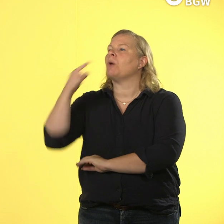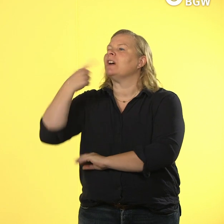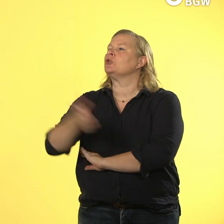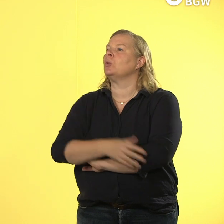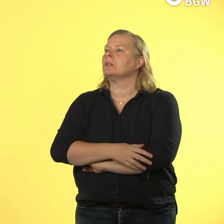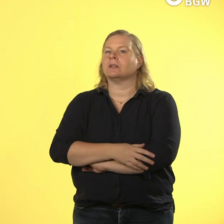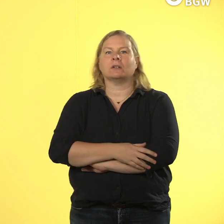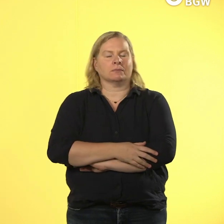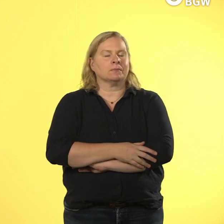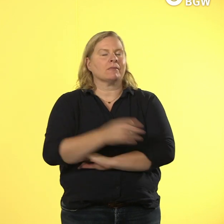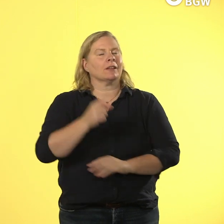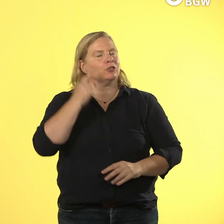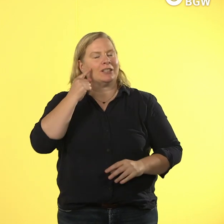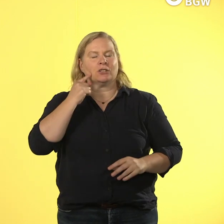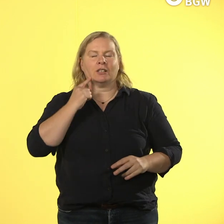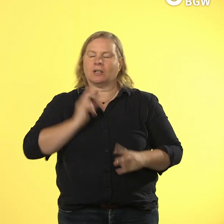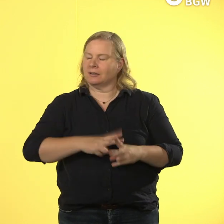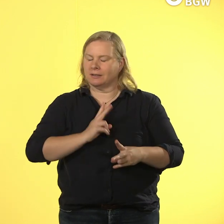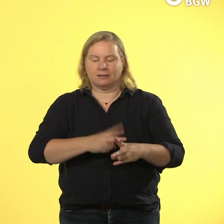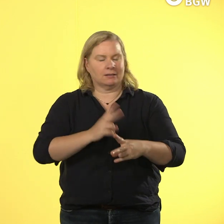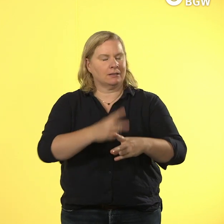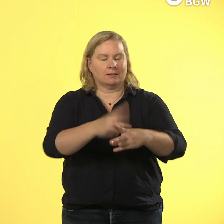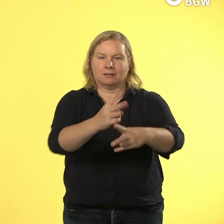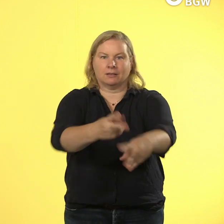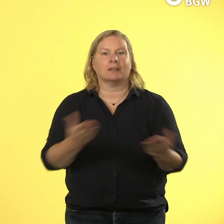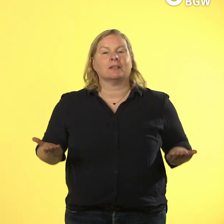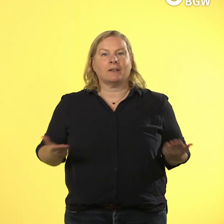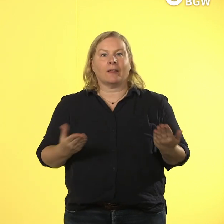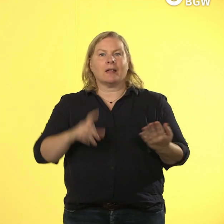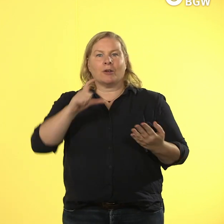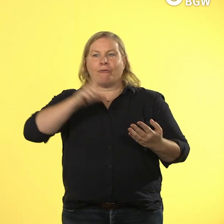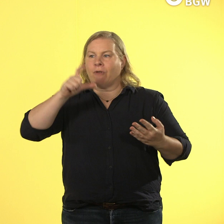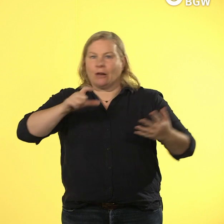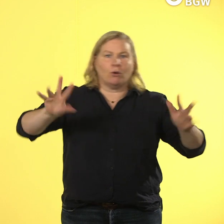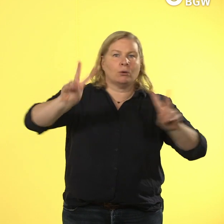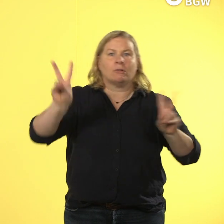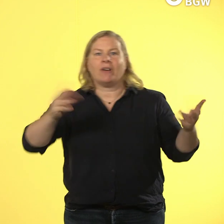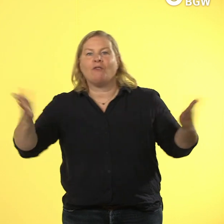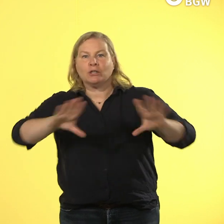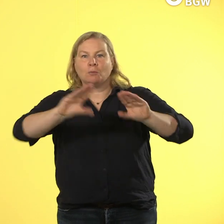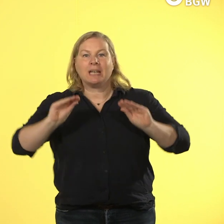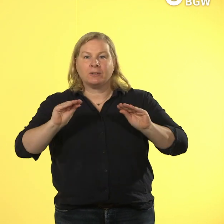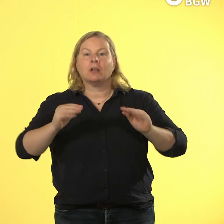d. h., die Qualität der Arbeit leidet so, Eigeninitiative ist nicht mehr großgeschrieben. Sachen bleiben liegen.